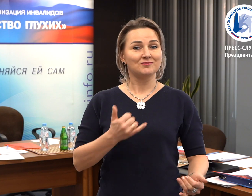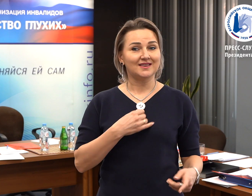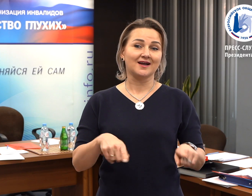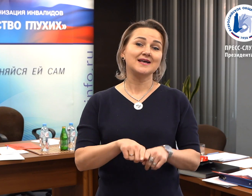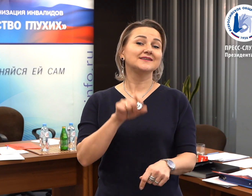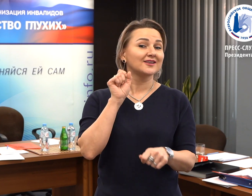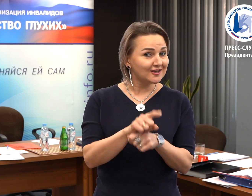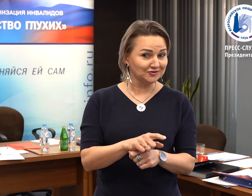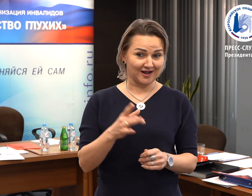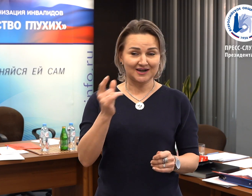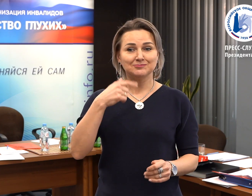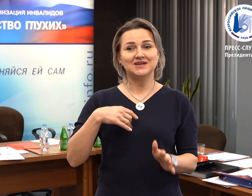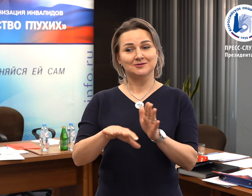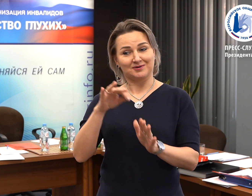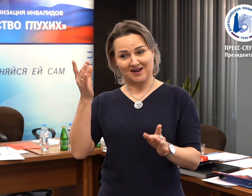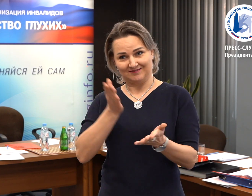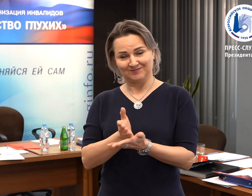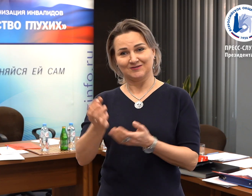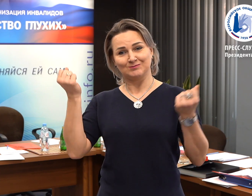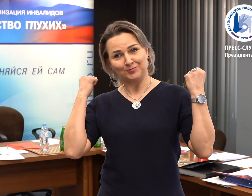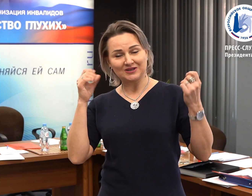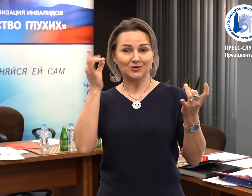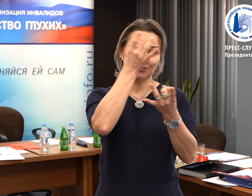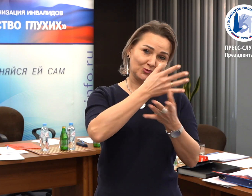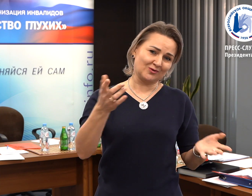Раз уж мне дали такие направления,